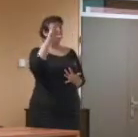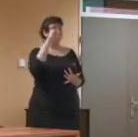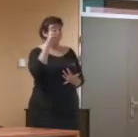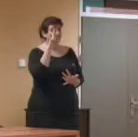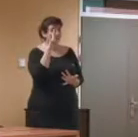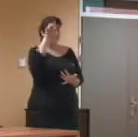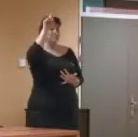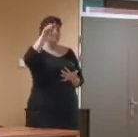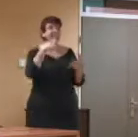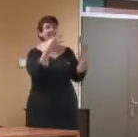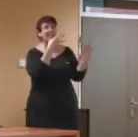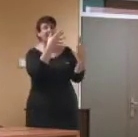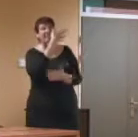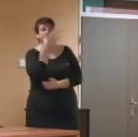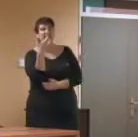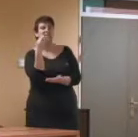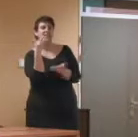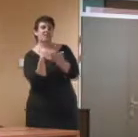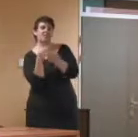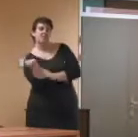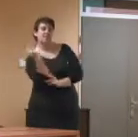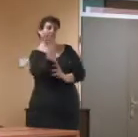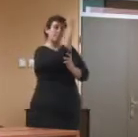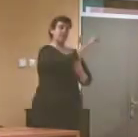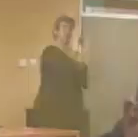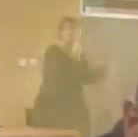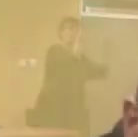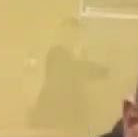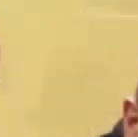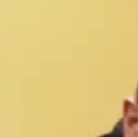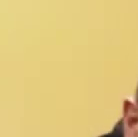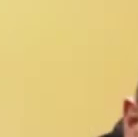obras de arte, o encargando obras de arte a escultores que hacía años que se habían muerto,